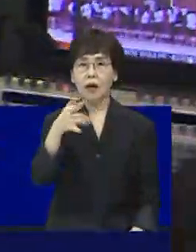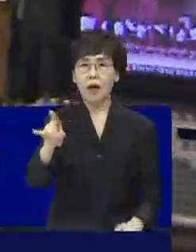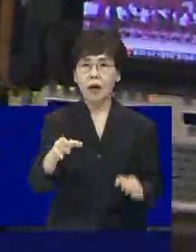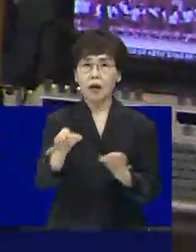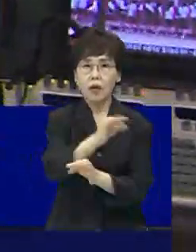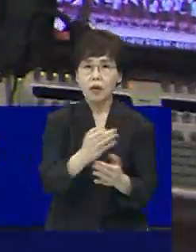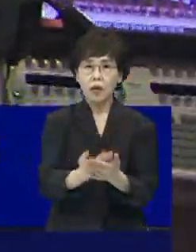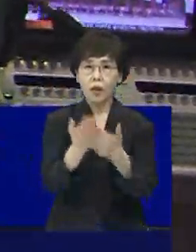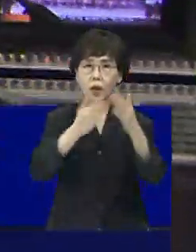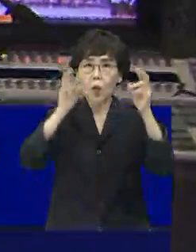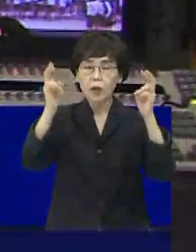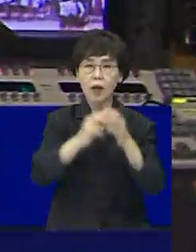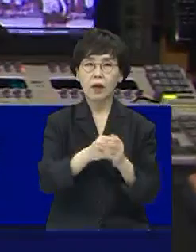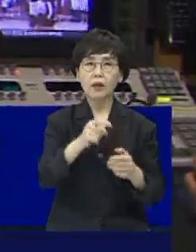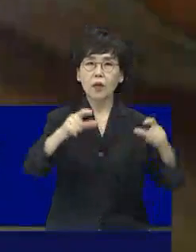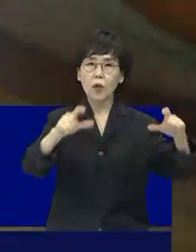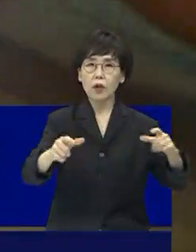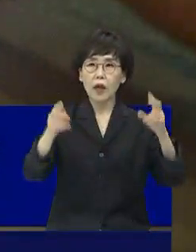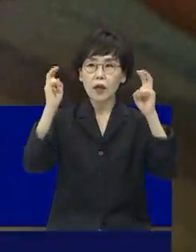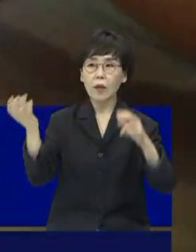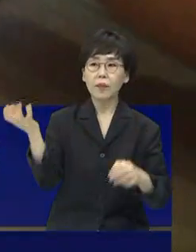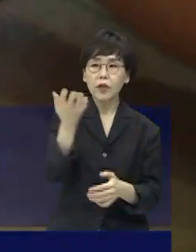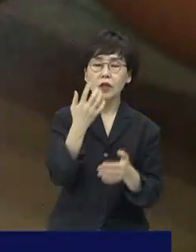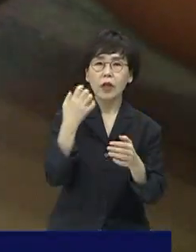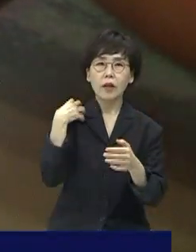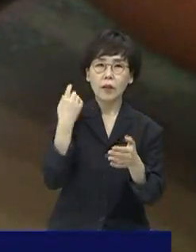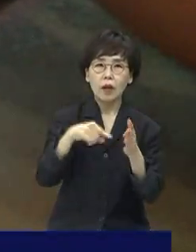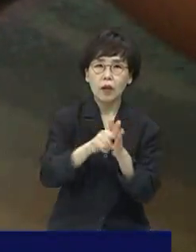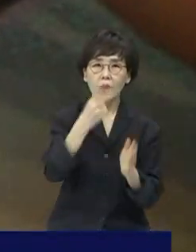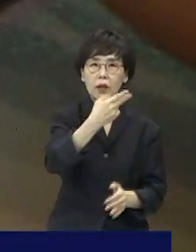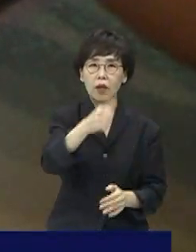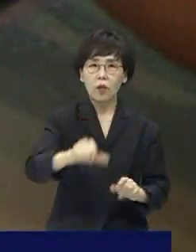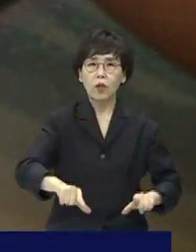유치를 담당하기 위해 지난 2005년에 설립된 기관으로 우수한 기업을 다소